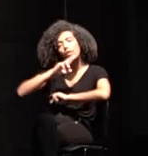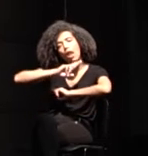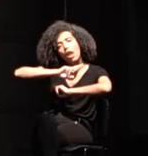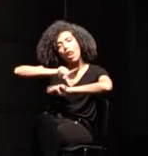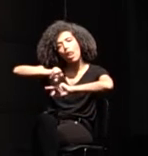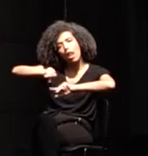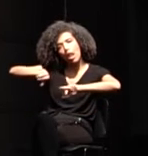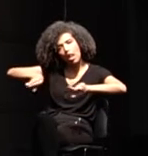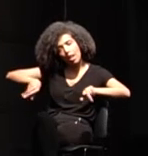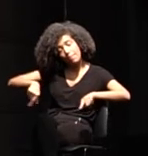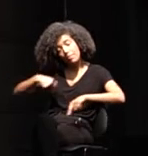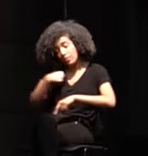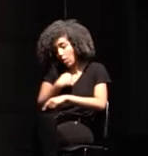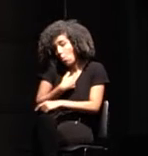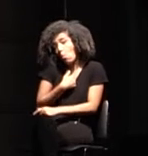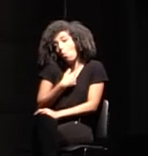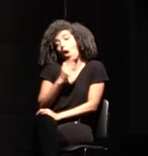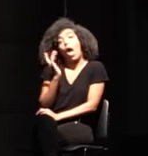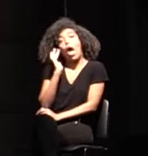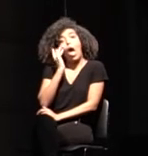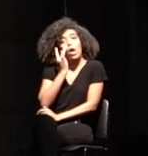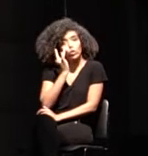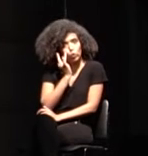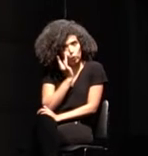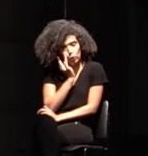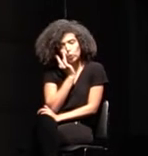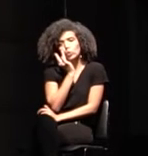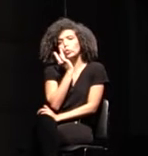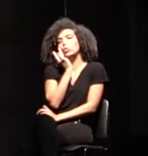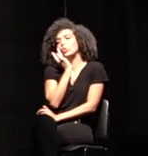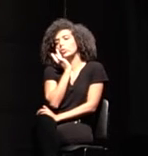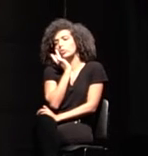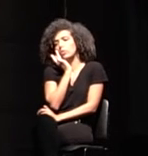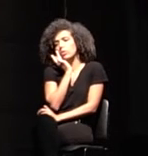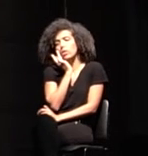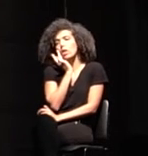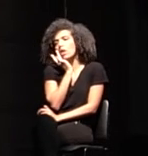Eu acho que não há como passar pela história recente